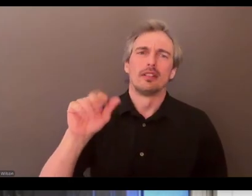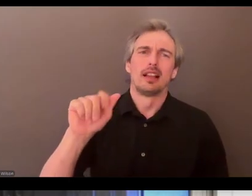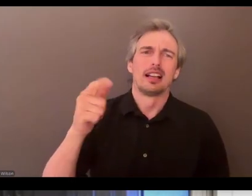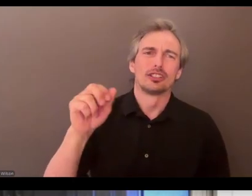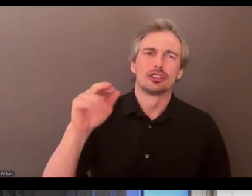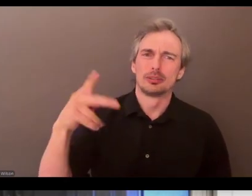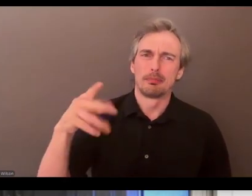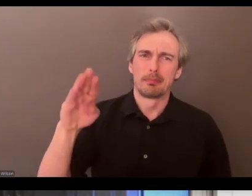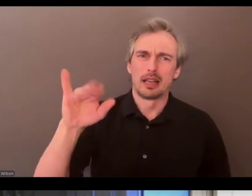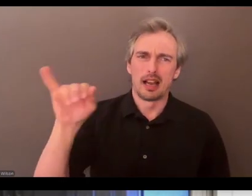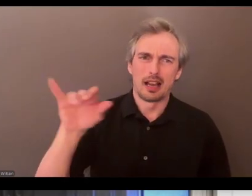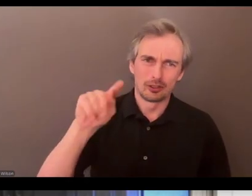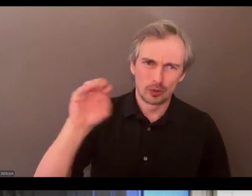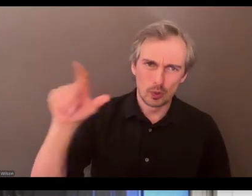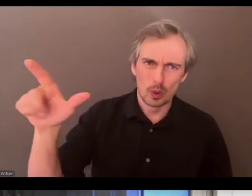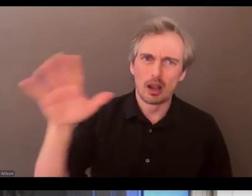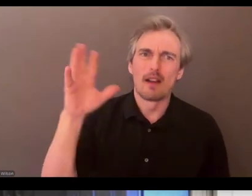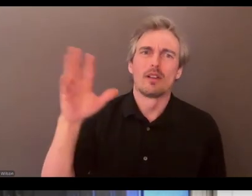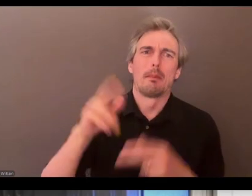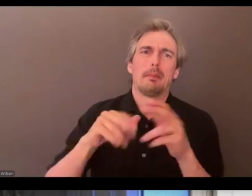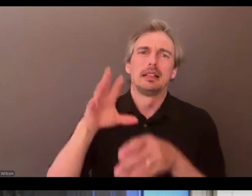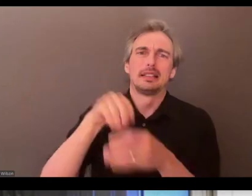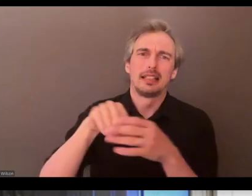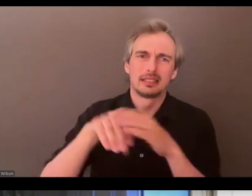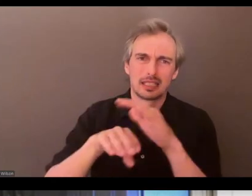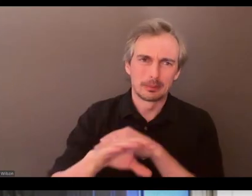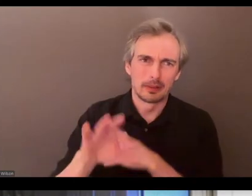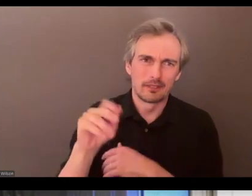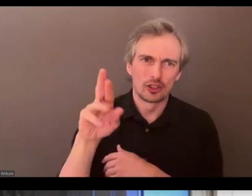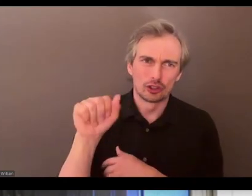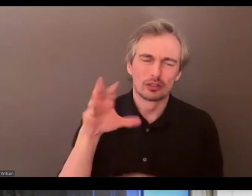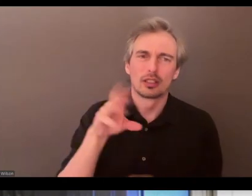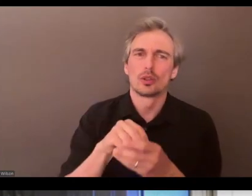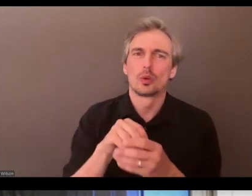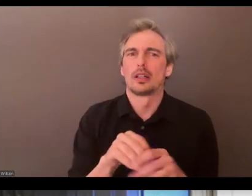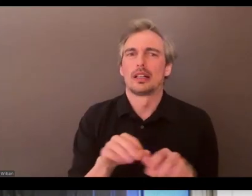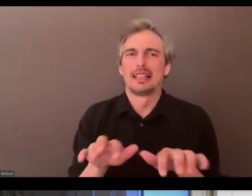また、 Tableauもチェックしてみてください。 これは強力なビジュアライゼ ーションツ ールです。